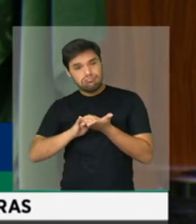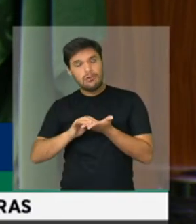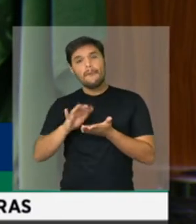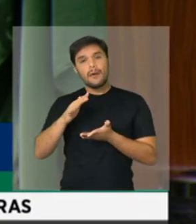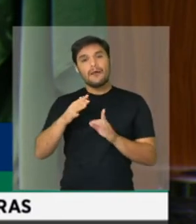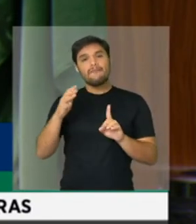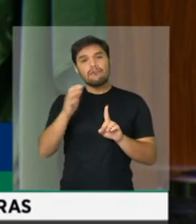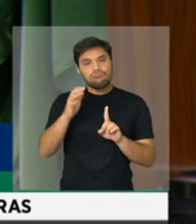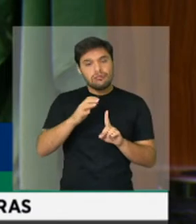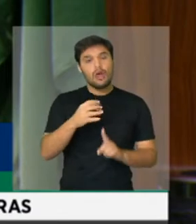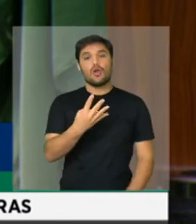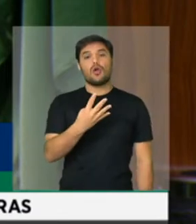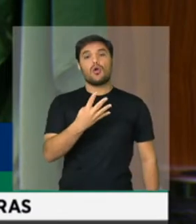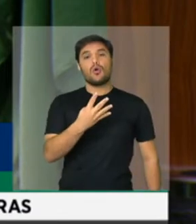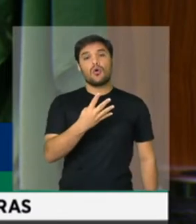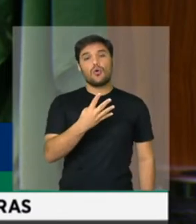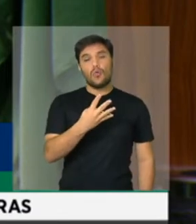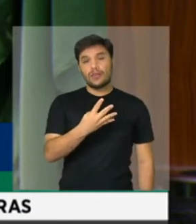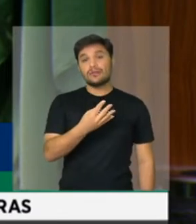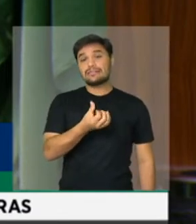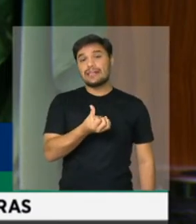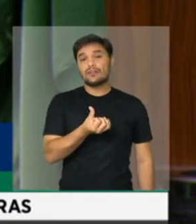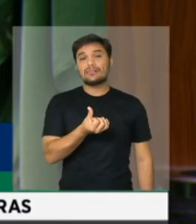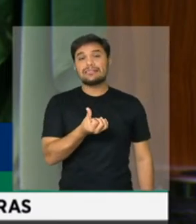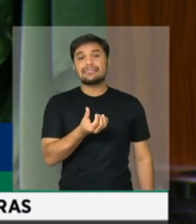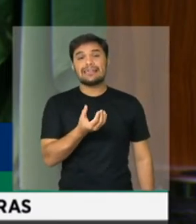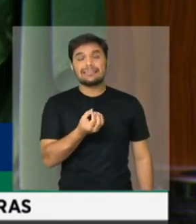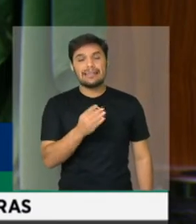DA ELETROBRAS, 396 BILHÕES DE REAIS DO AUMENTO DA TARIFA. A FIESP É A MAIOR FEDERAÇÃO